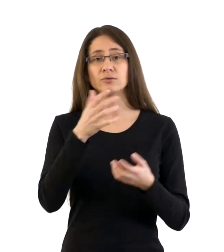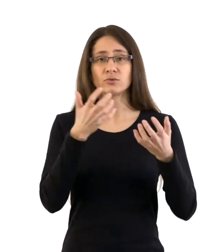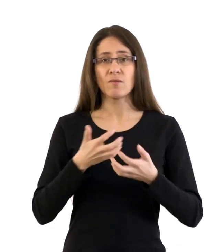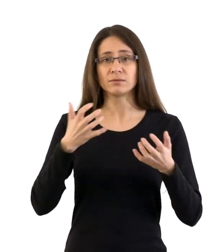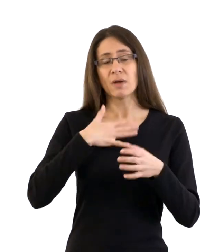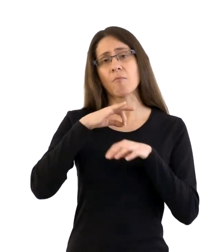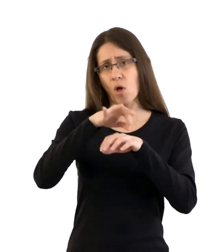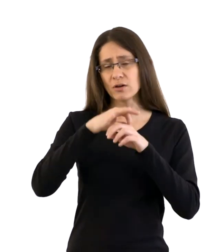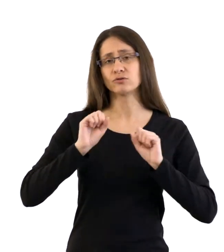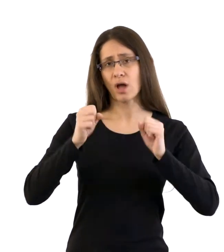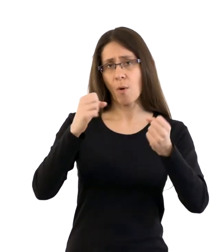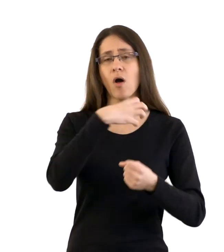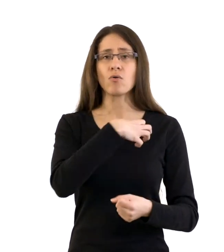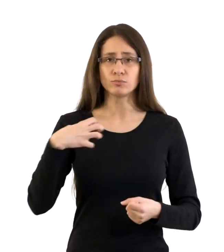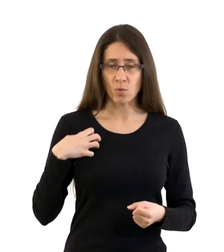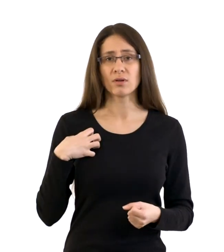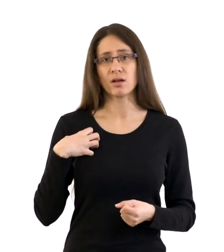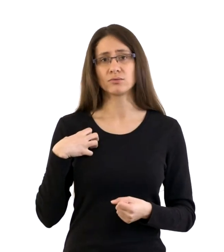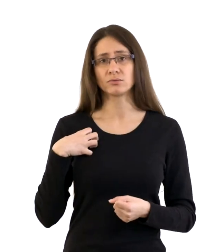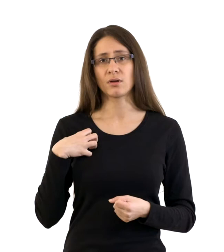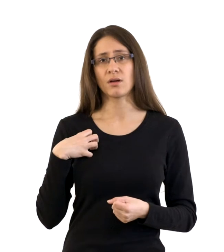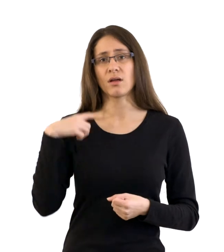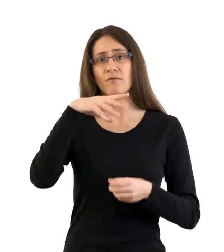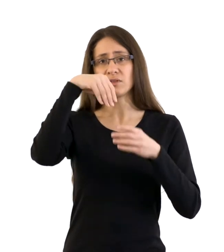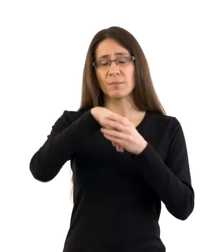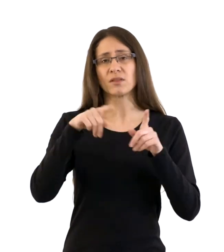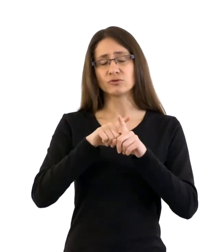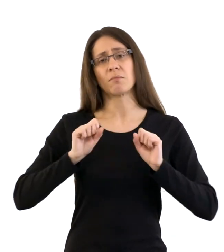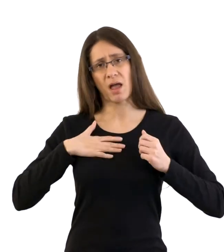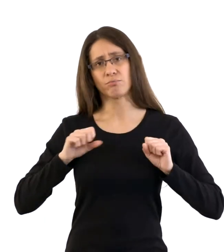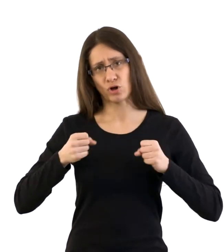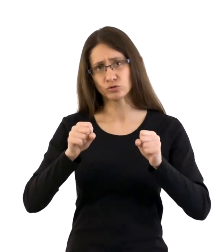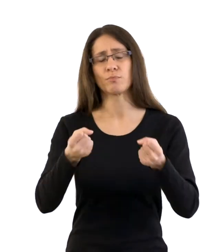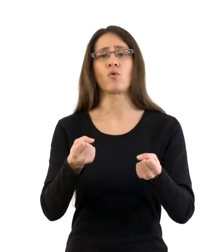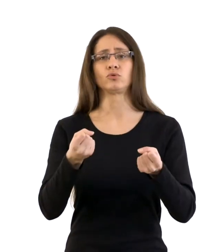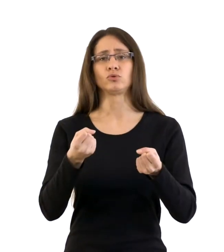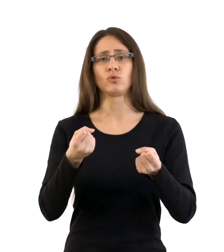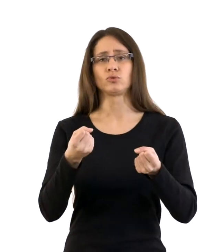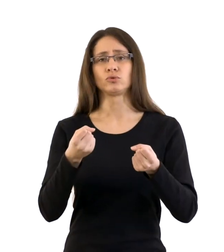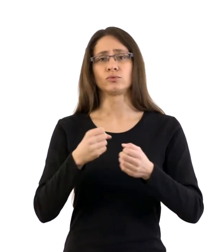Stowarzyszenia prowadzące działalność gospodarczą stają się przedsiębiorcami w zakresie tej działalności,